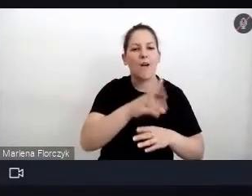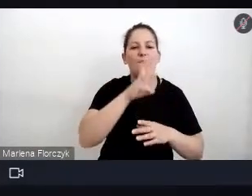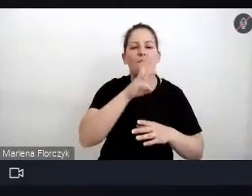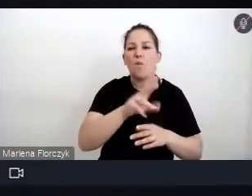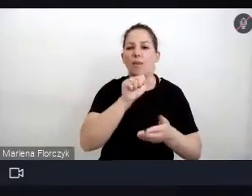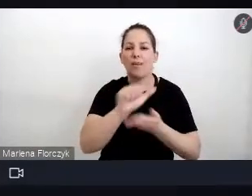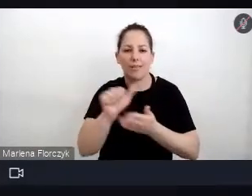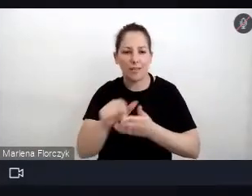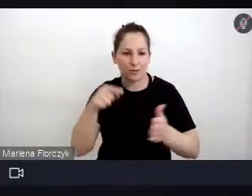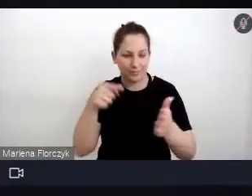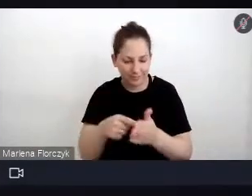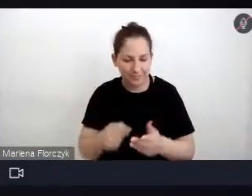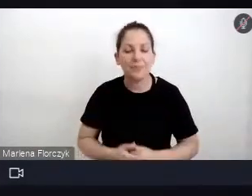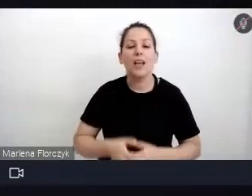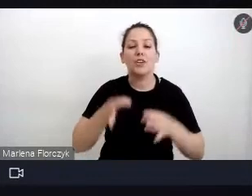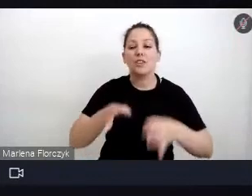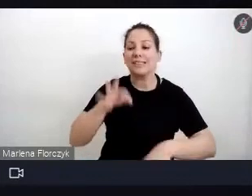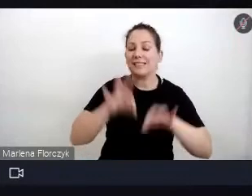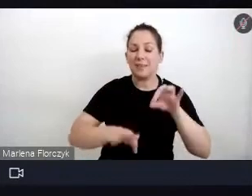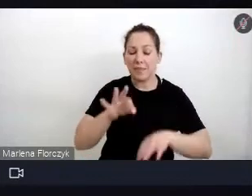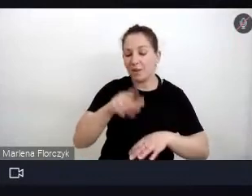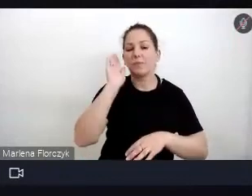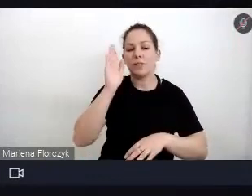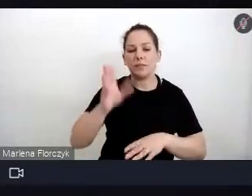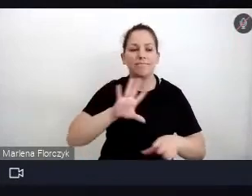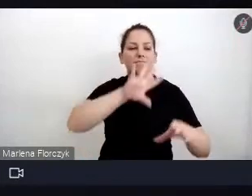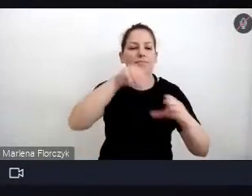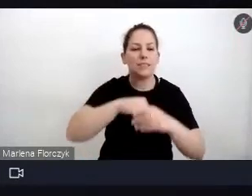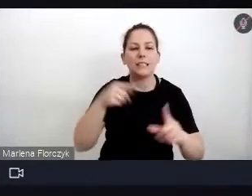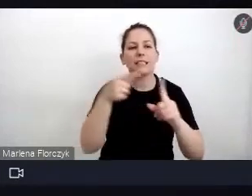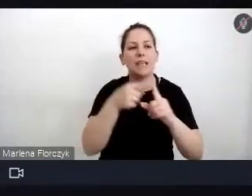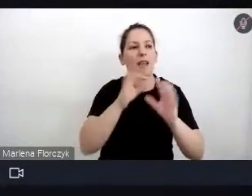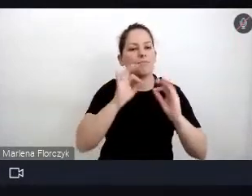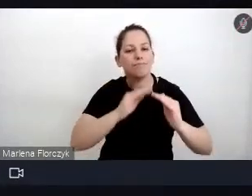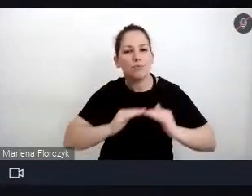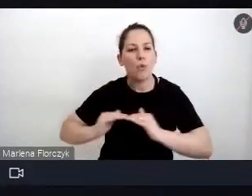Dzisiejsze seminarium poświęcone będzie wdrażaniu celów zrównoważonego rozwoju ONZ.